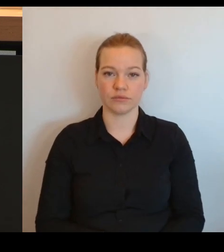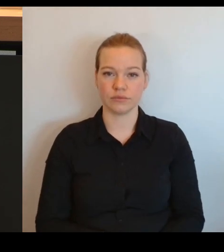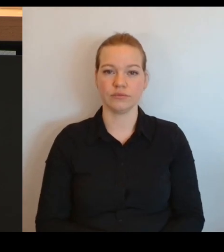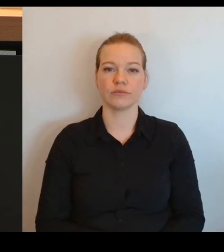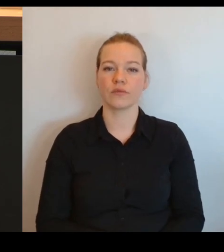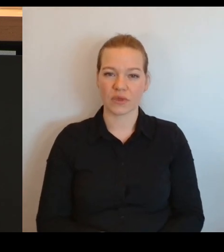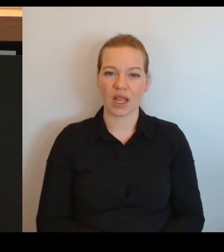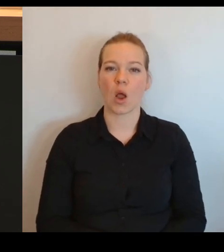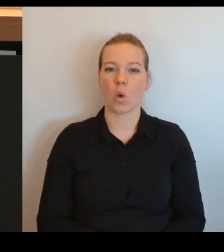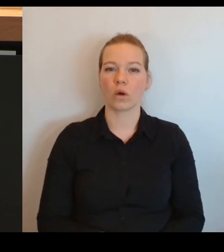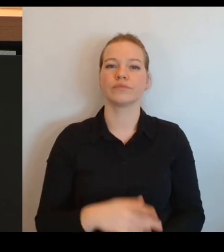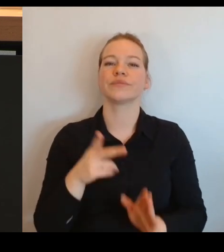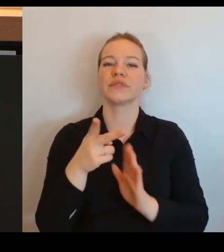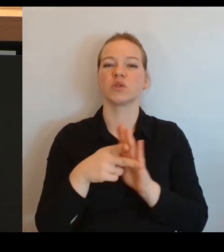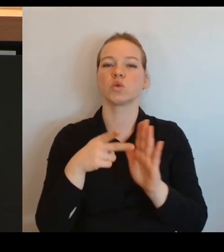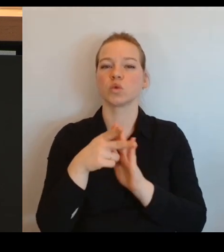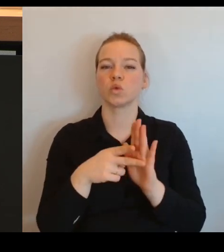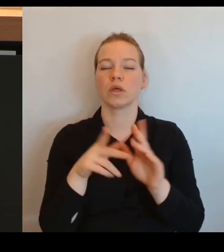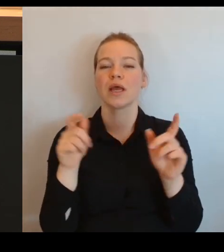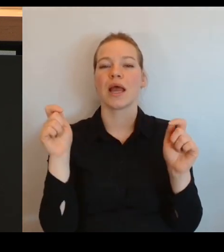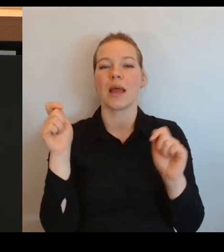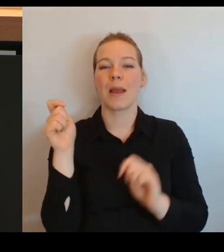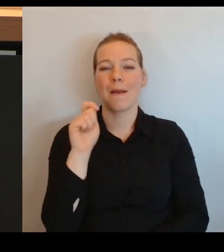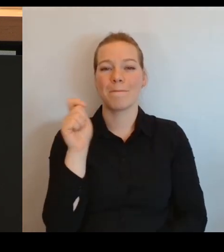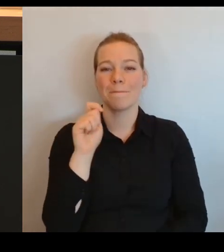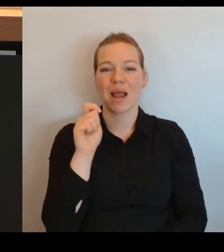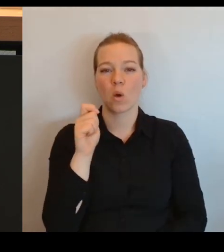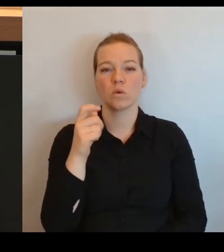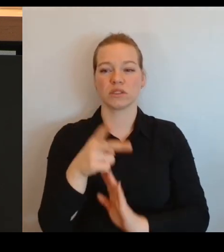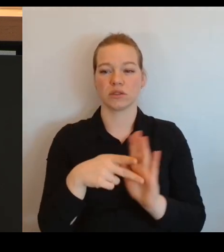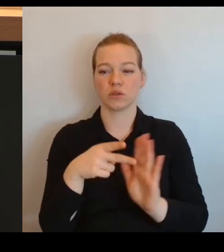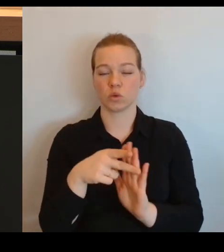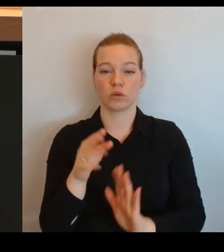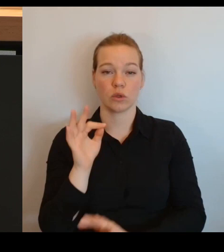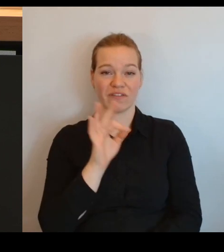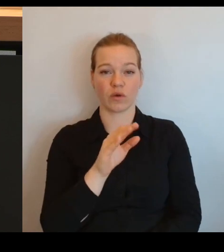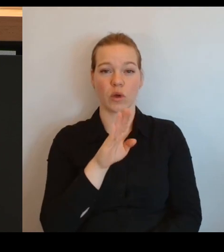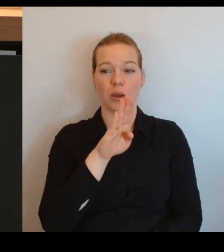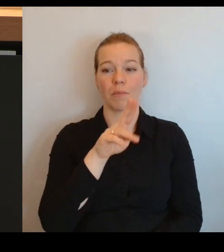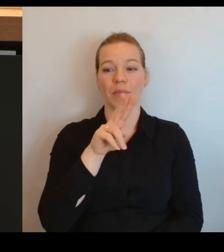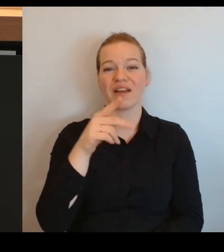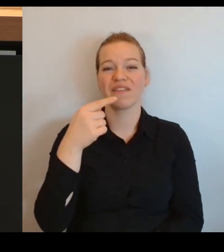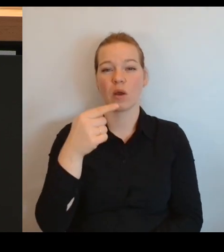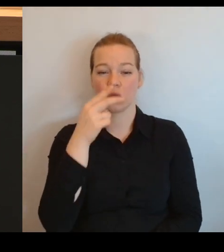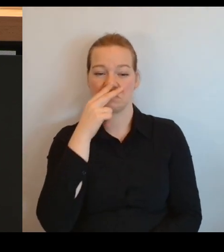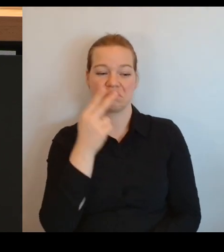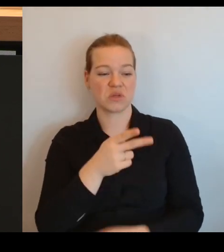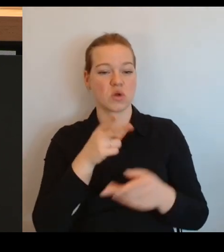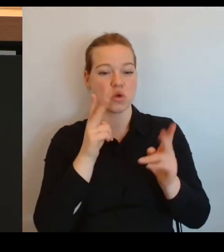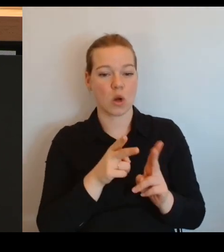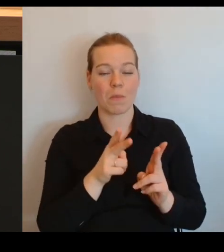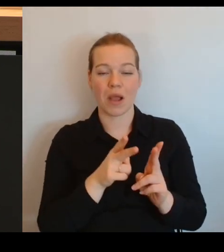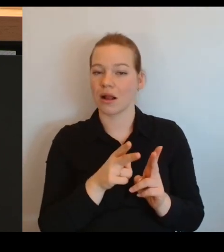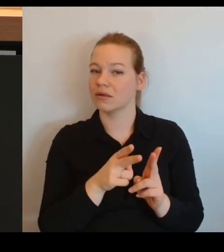BVG als normal angesehen wird. Das bindet Kapazitäten sowohl des Personals als auch des rollenden Materials.